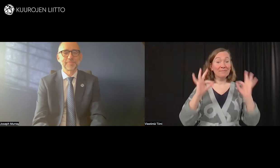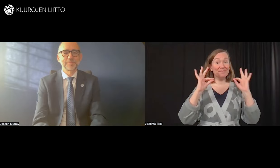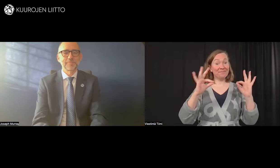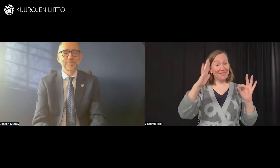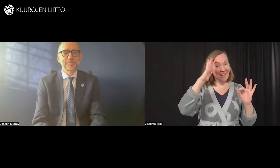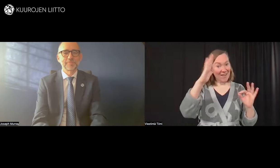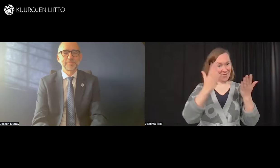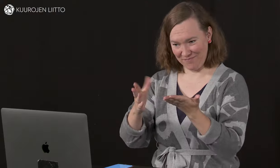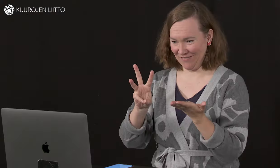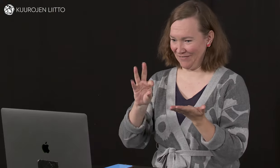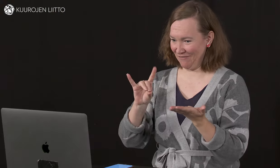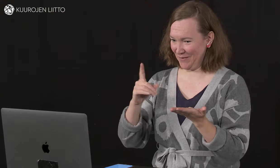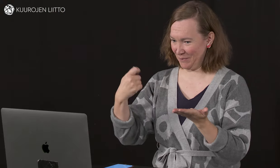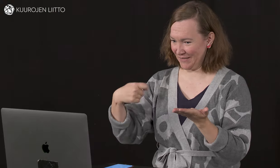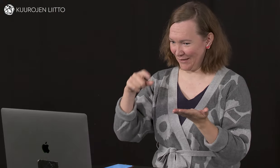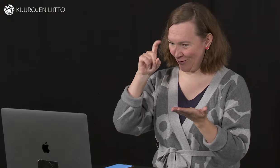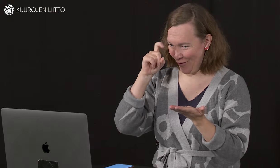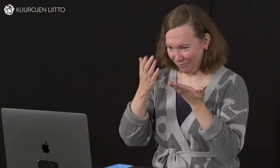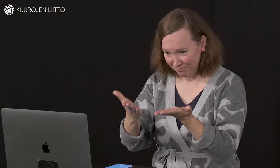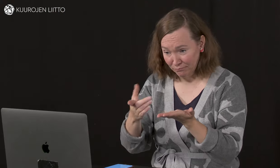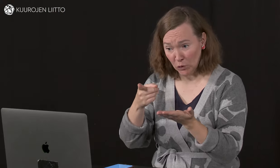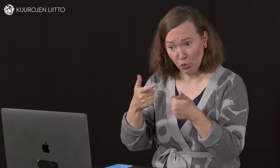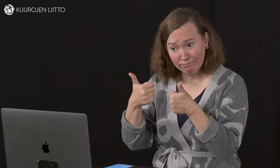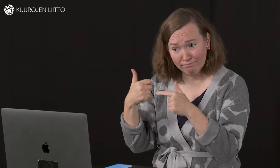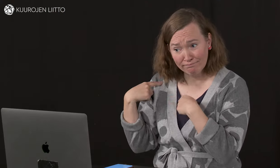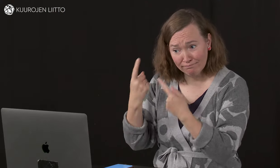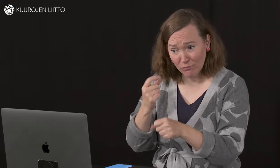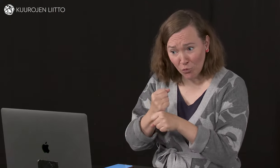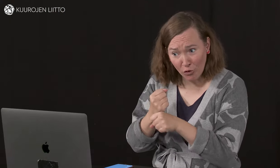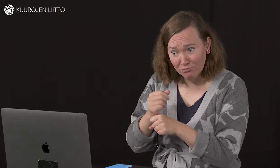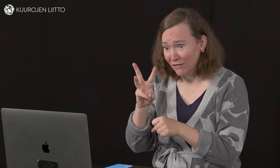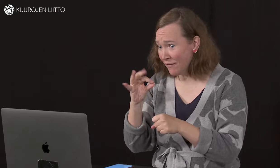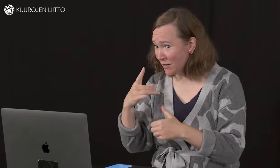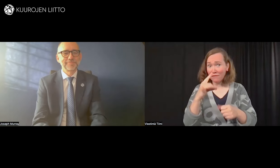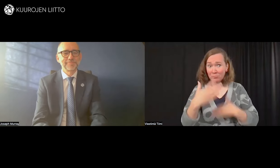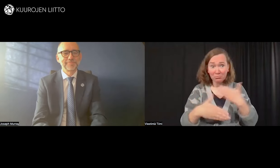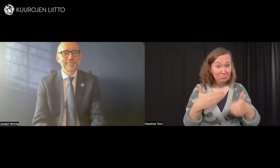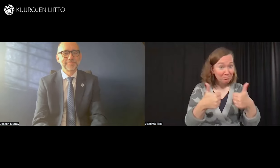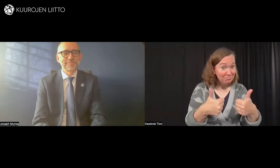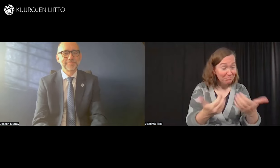Hei, WFD:n puheenjohtaja Joseph Murray! Ovatko WFD-työt sujuneet hyvin tähän asti?